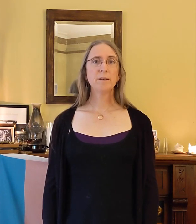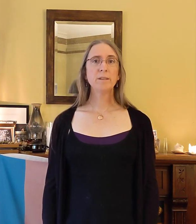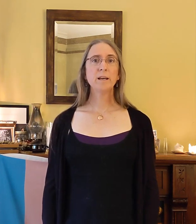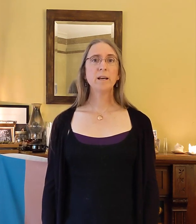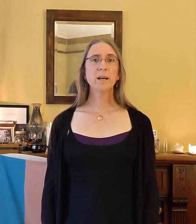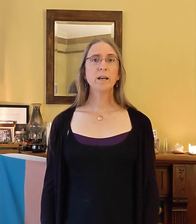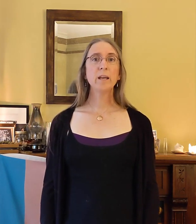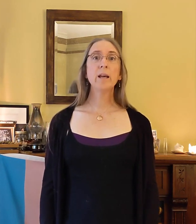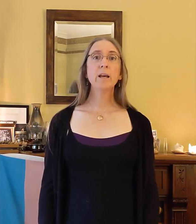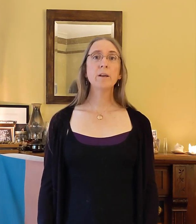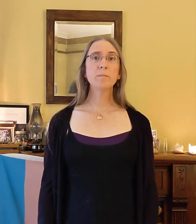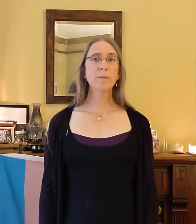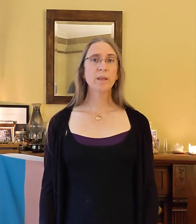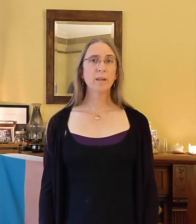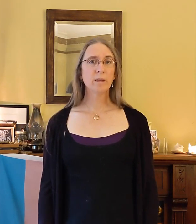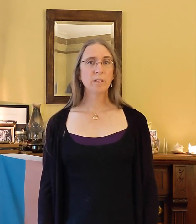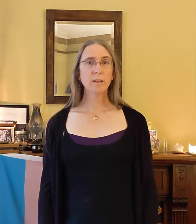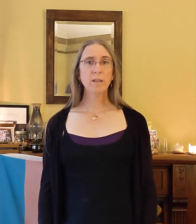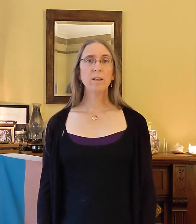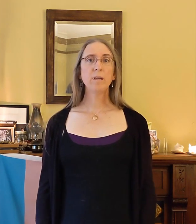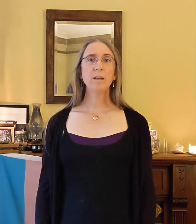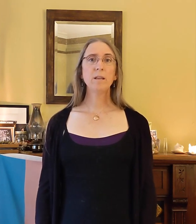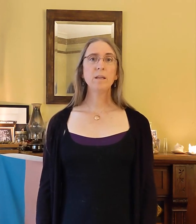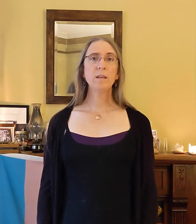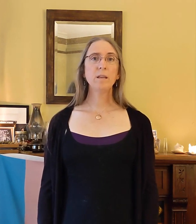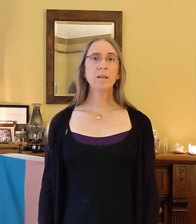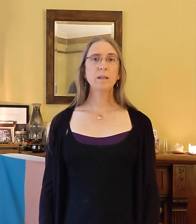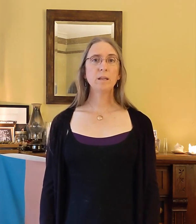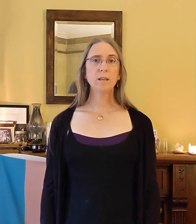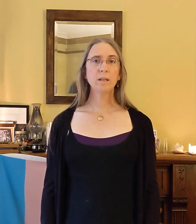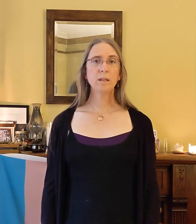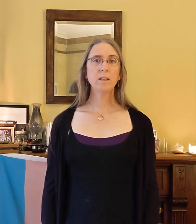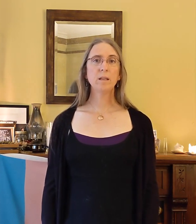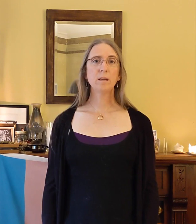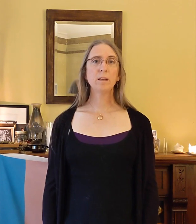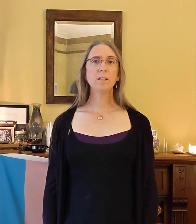Y soy fácil